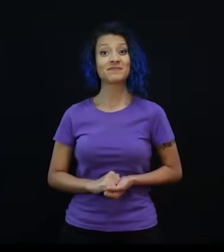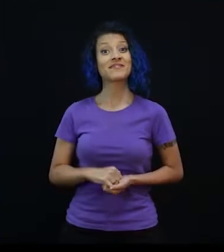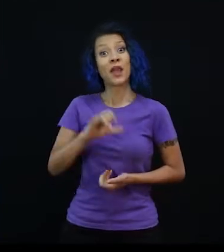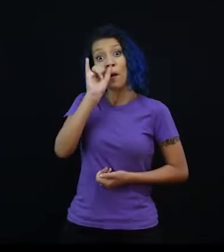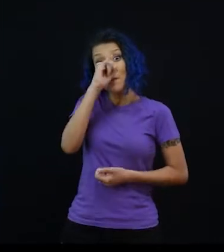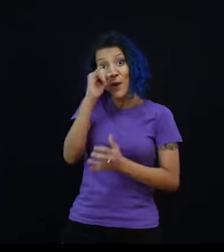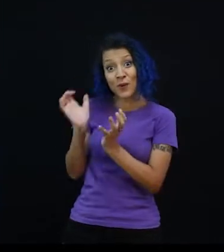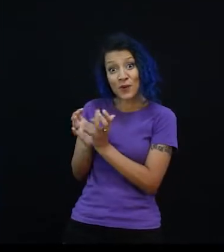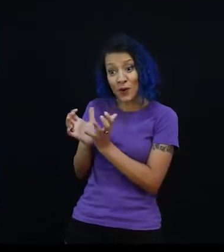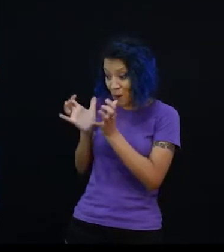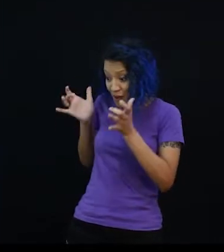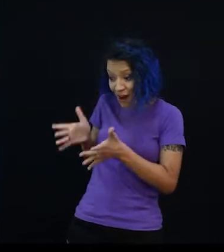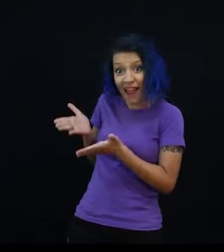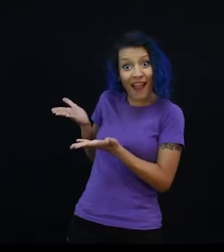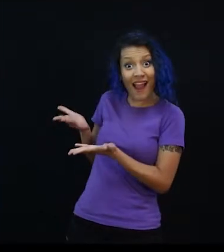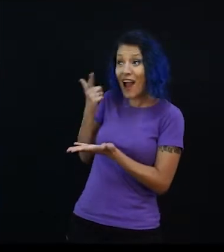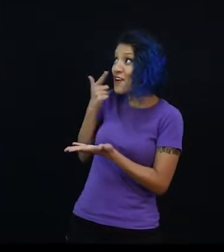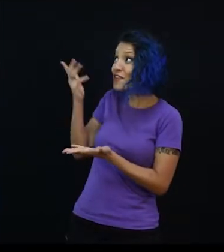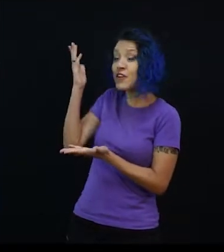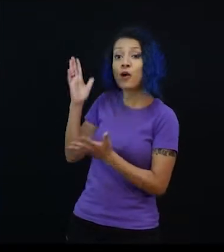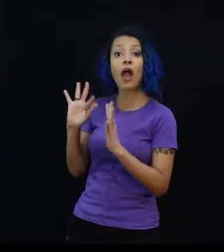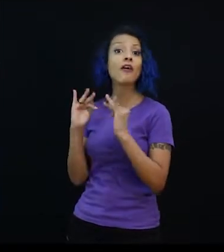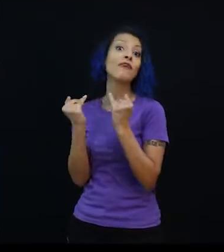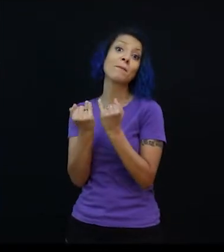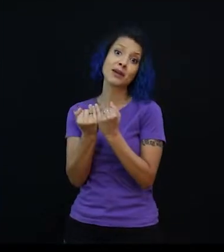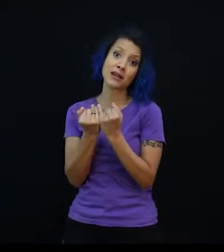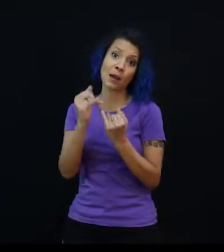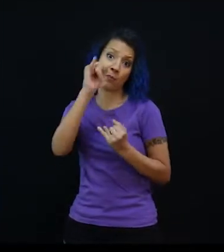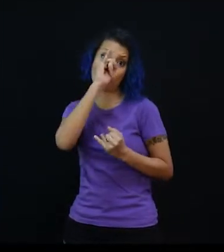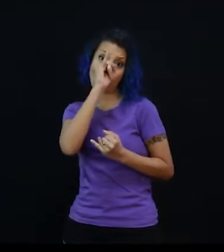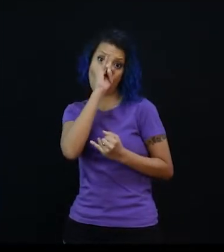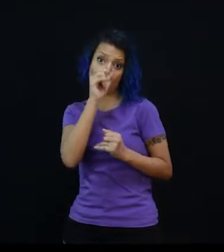a minha porcaria está toda aqui. Minha família de porcos.